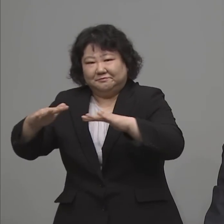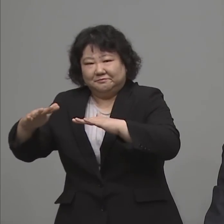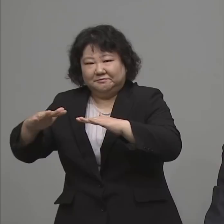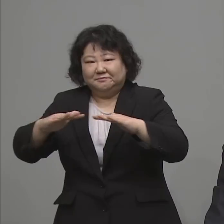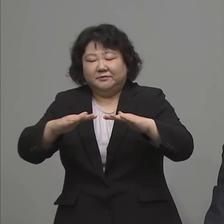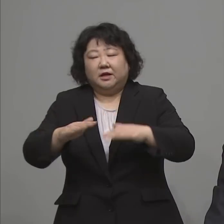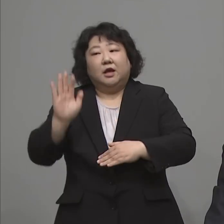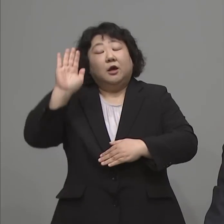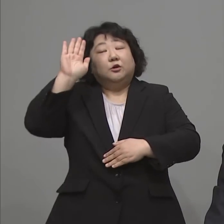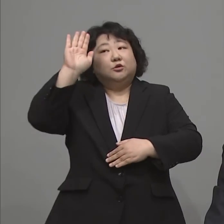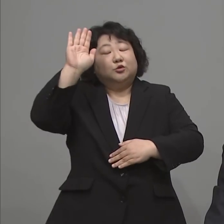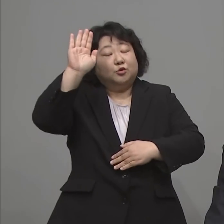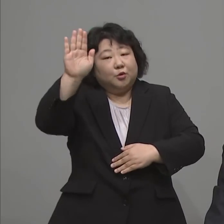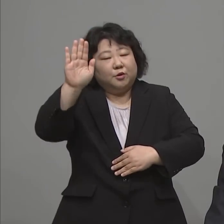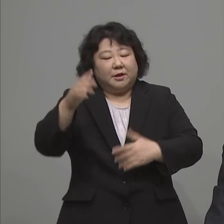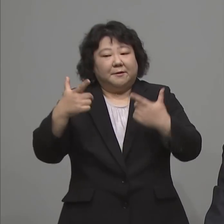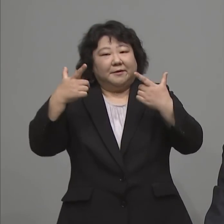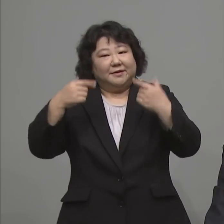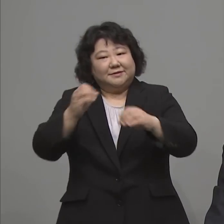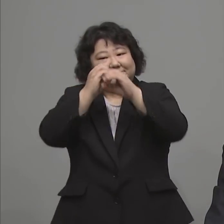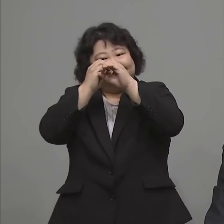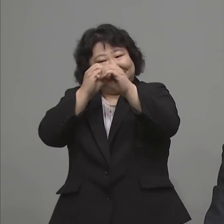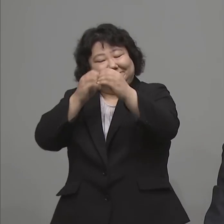将来をしっかりと 見据えて決断をし